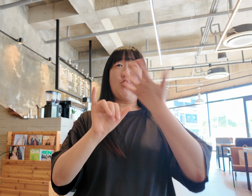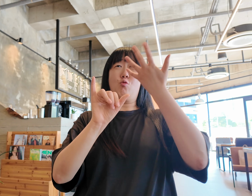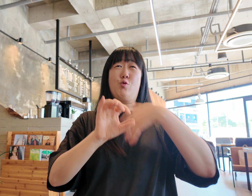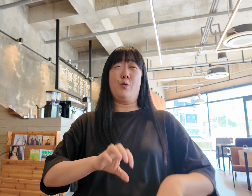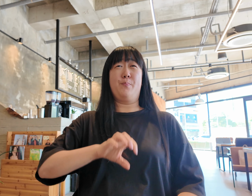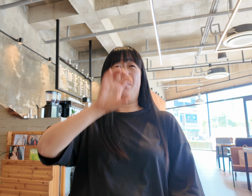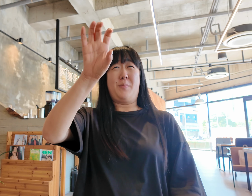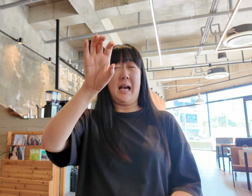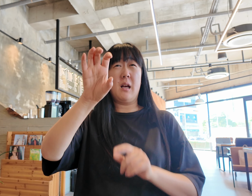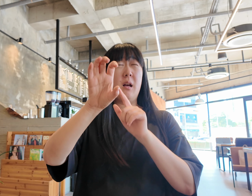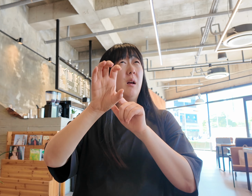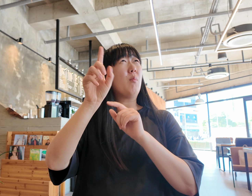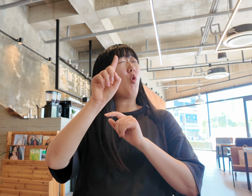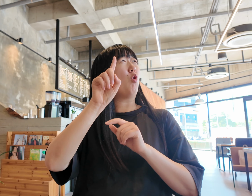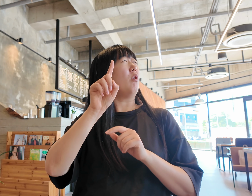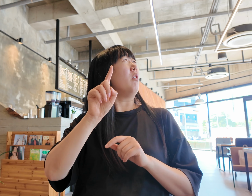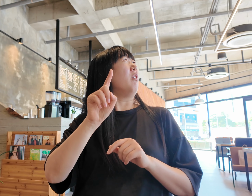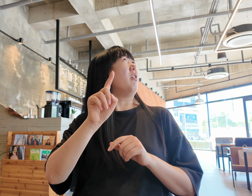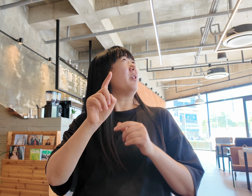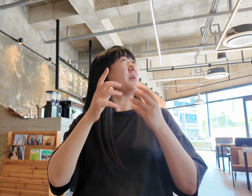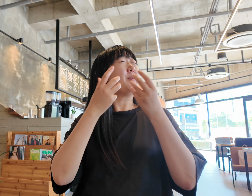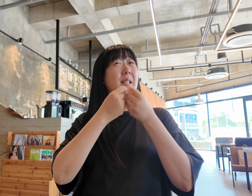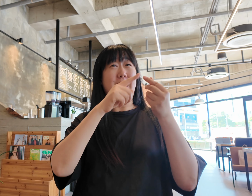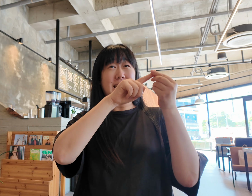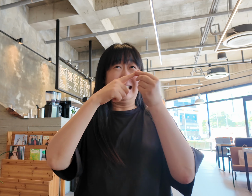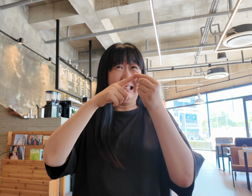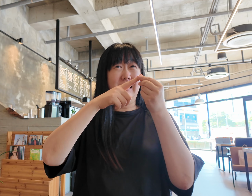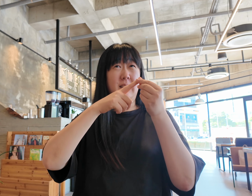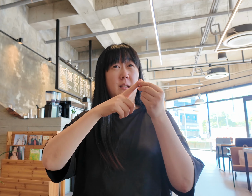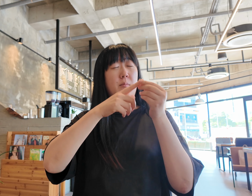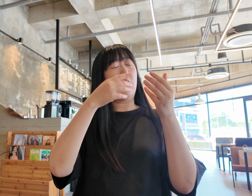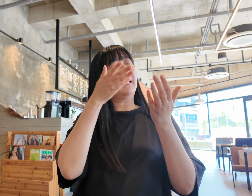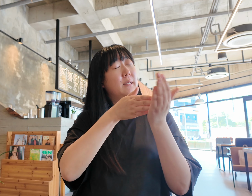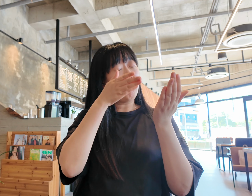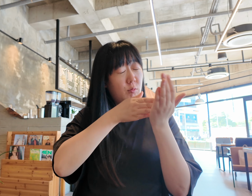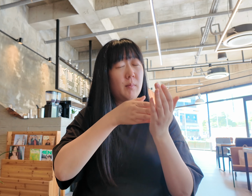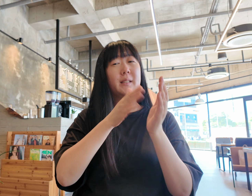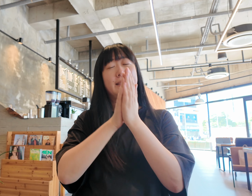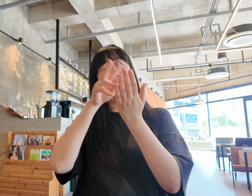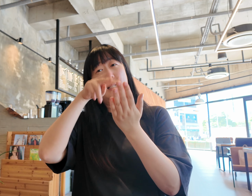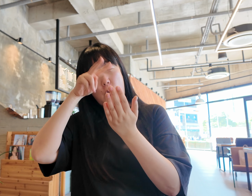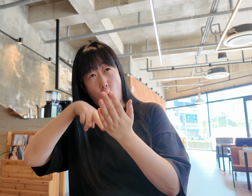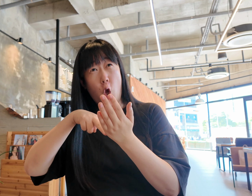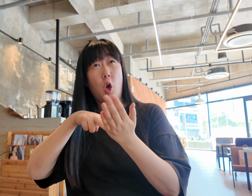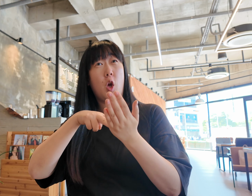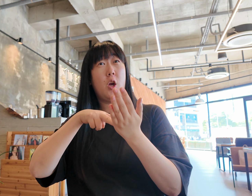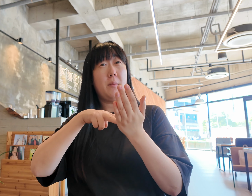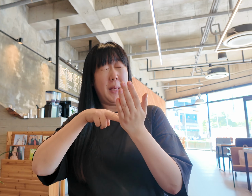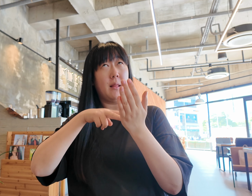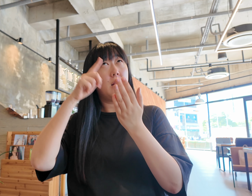유튜브를 시작하면서 뉴스, 책 등을 보고